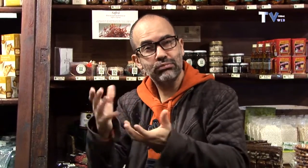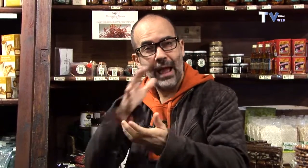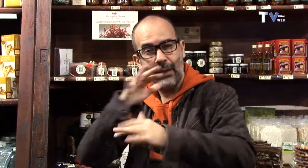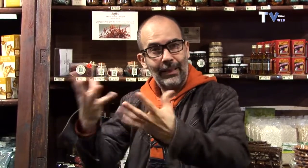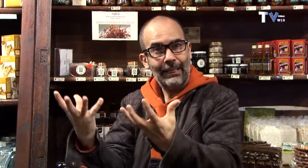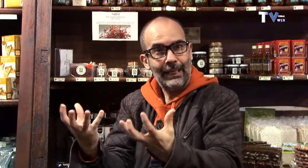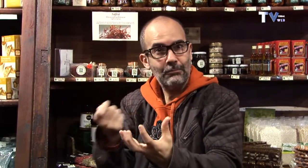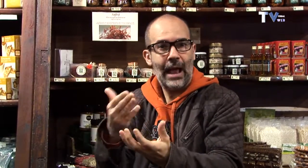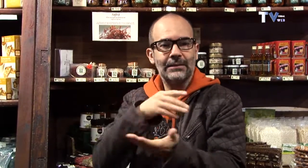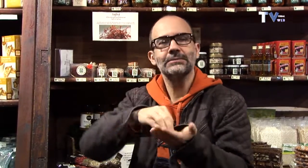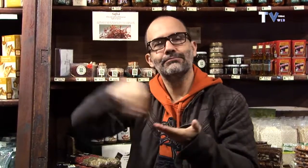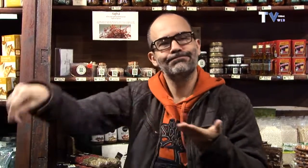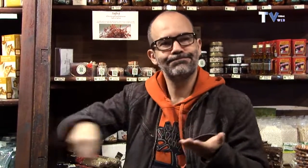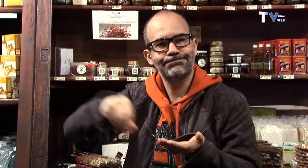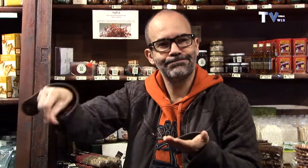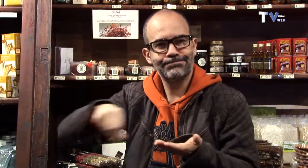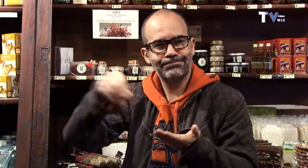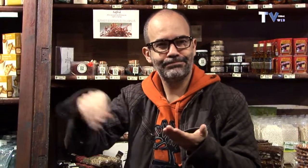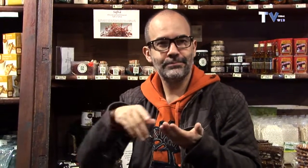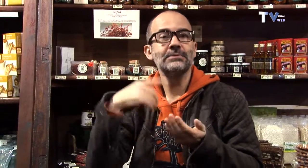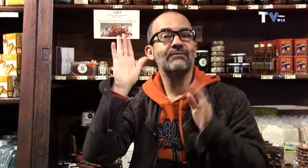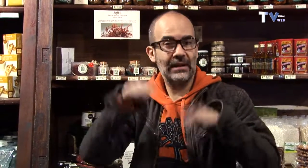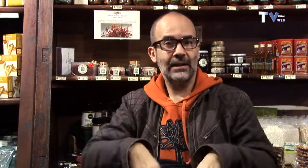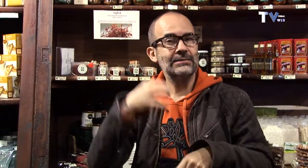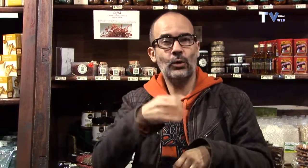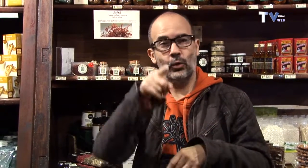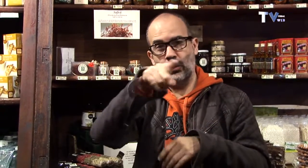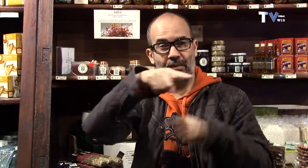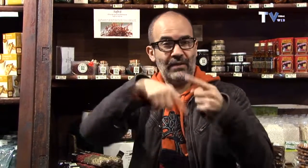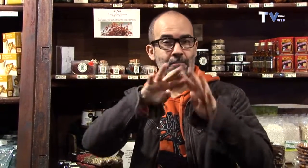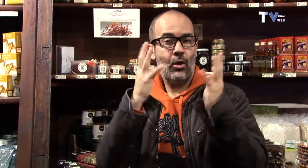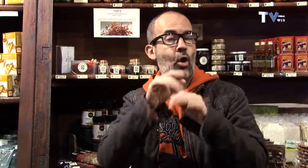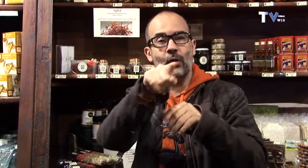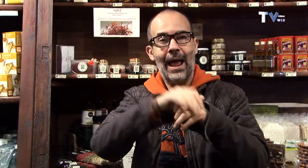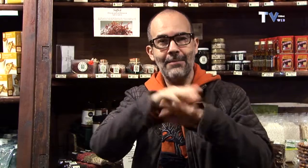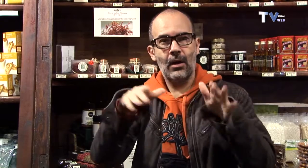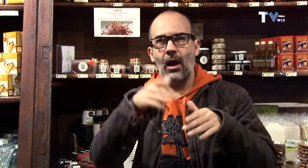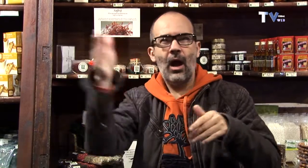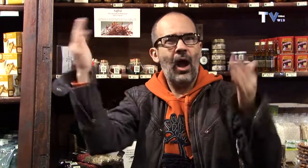lo dobláis y frotáis hasta que quede un polvito y ya lo podéis añadir a la paella.